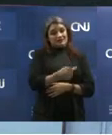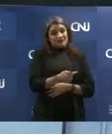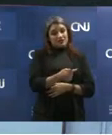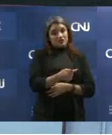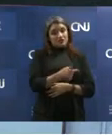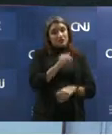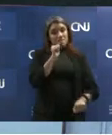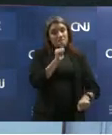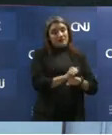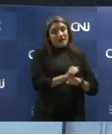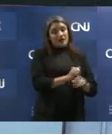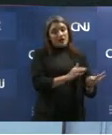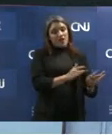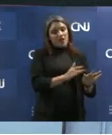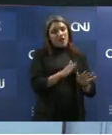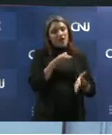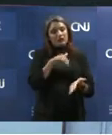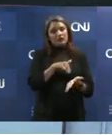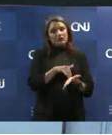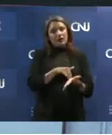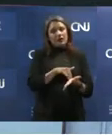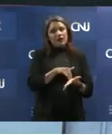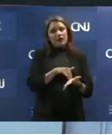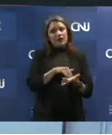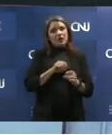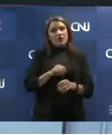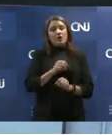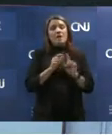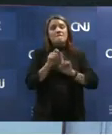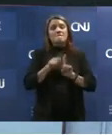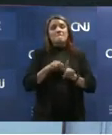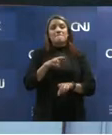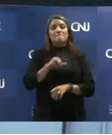até ser levada a conclusão em maio de 2018.